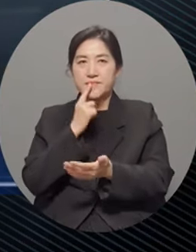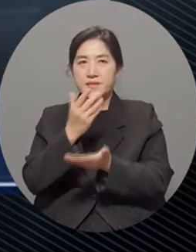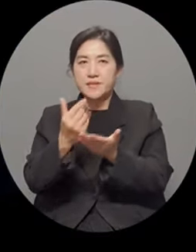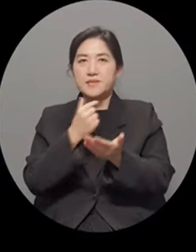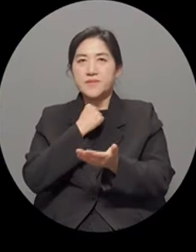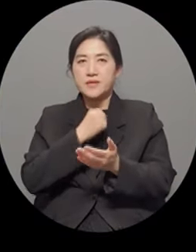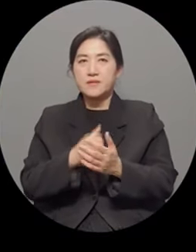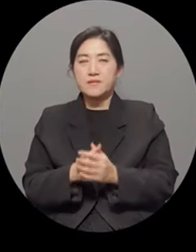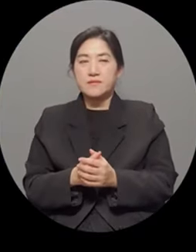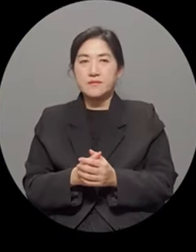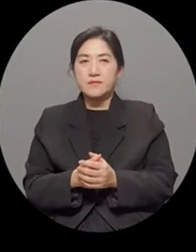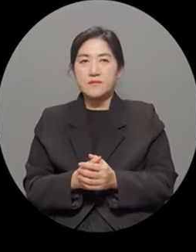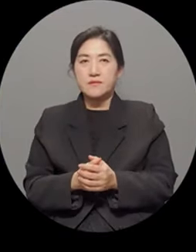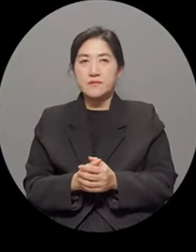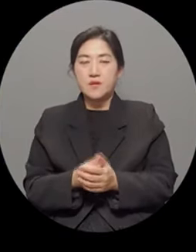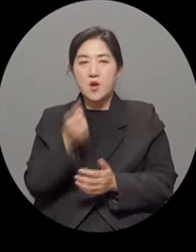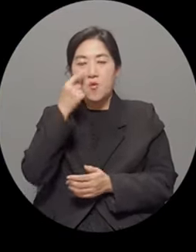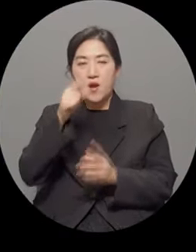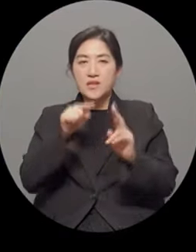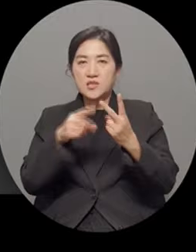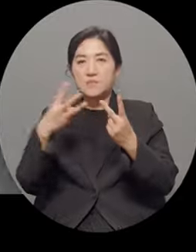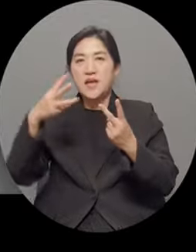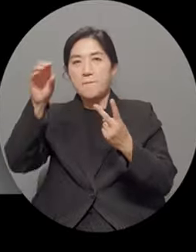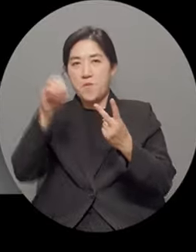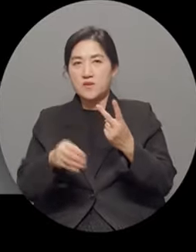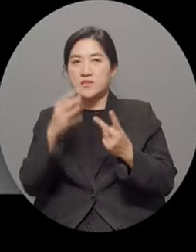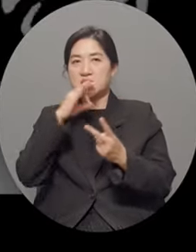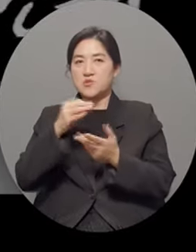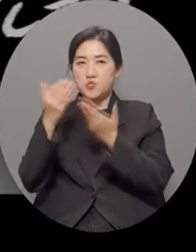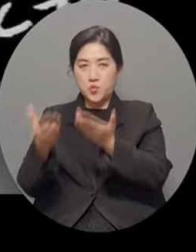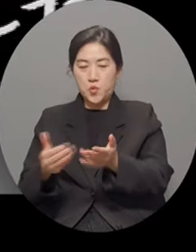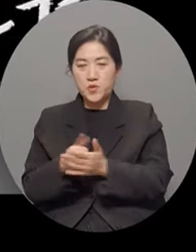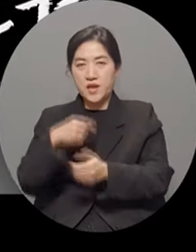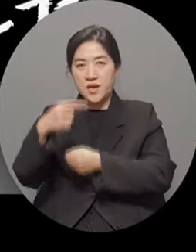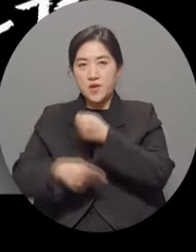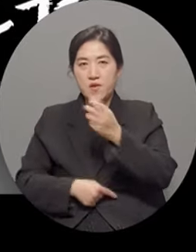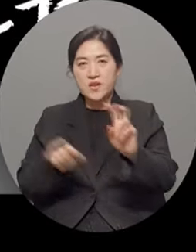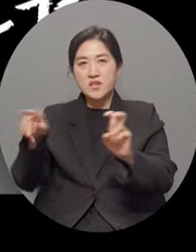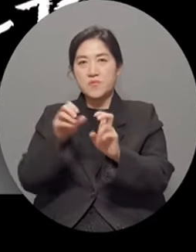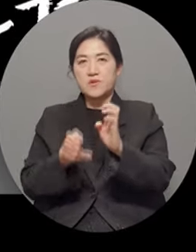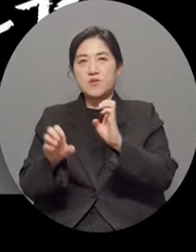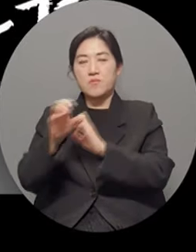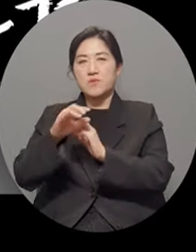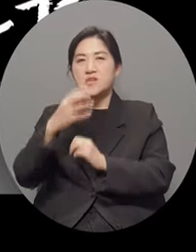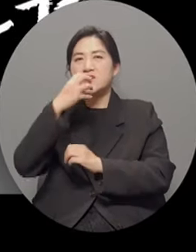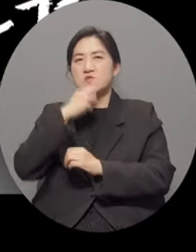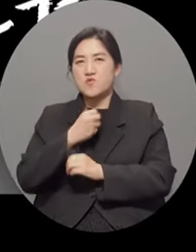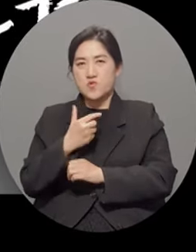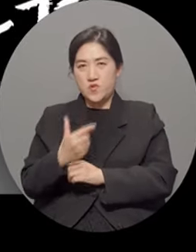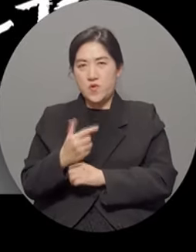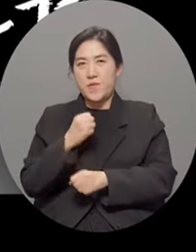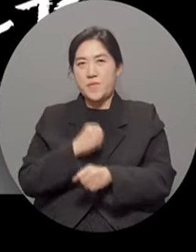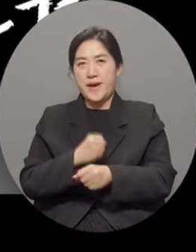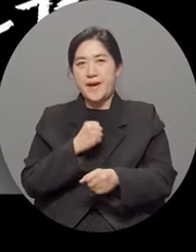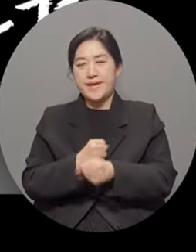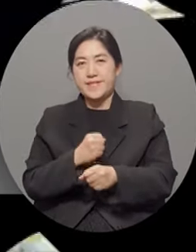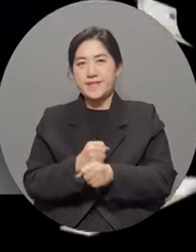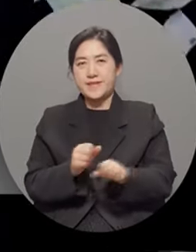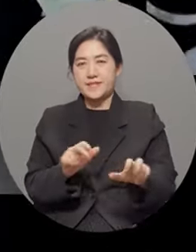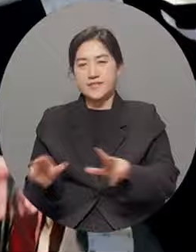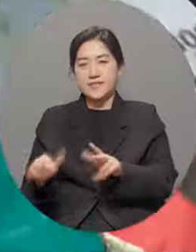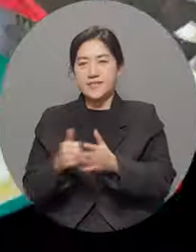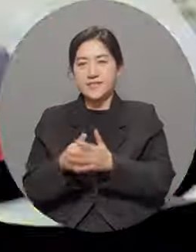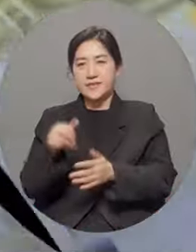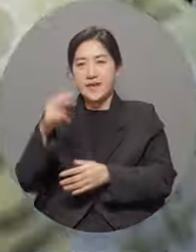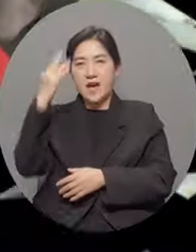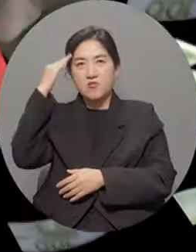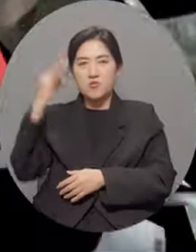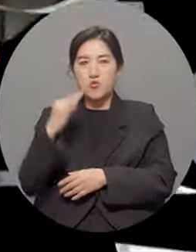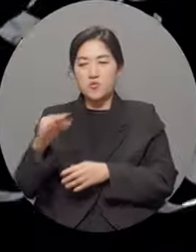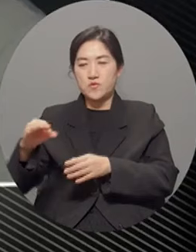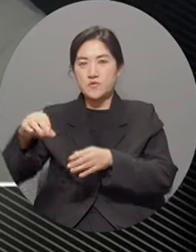(기자) 최소 월 2.3% 이자, 연간 20%가 넘는 고수익을 내걸며 즉시 원화로